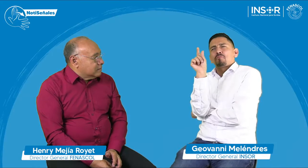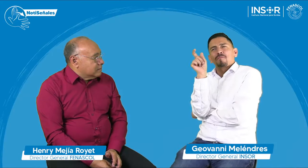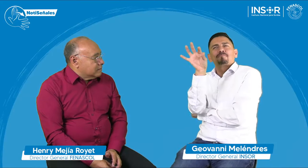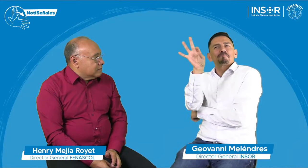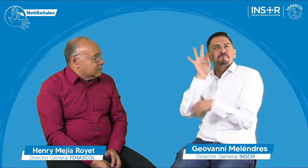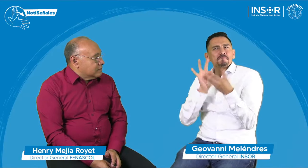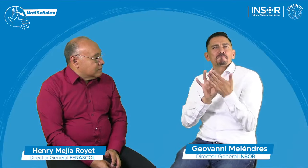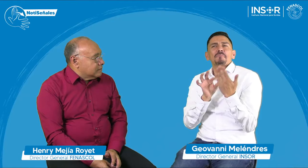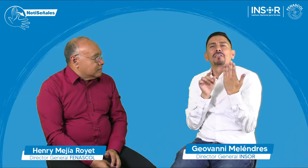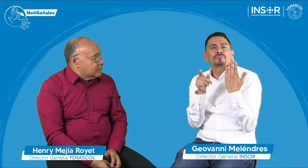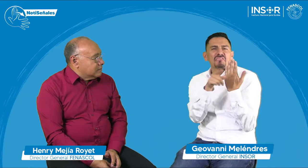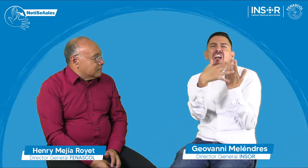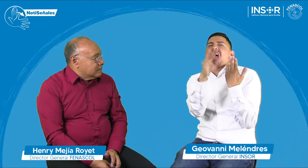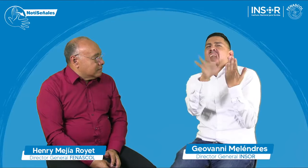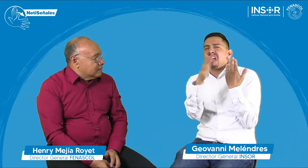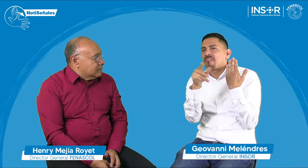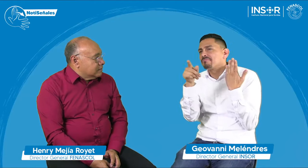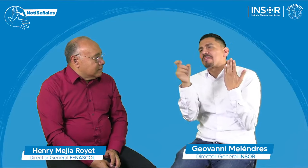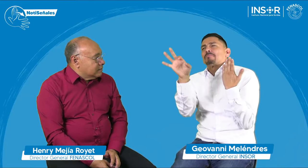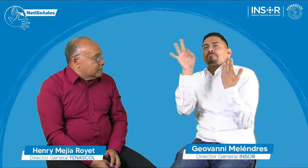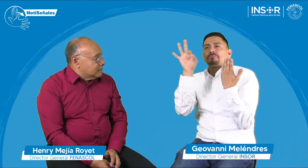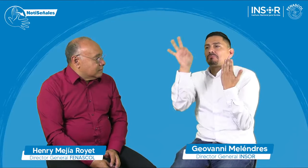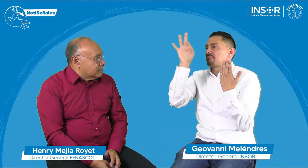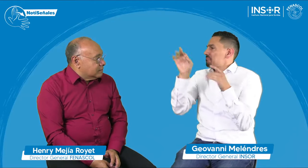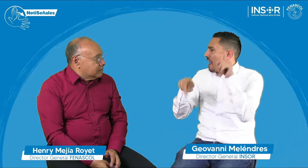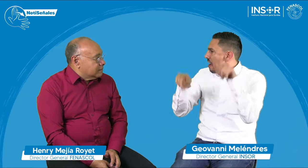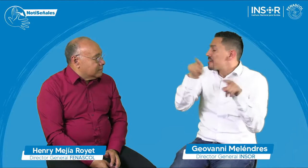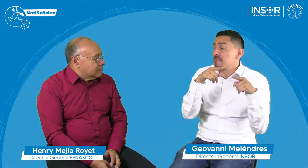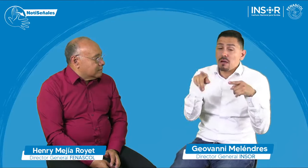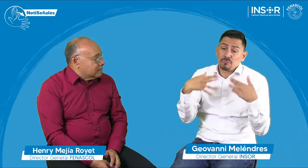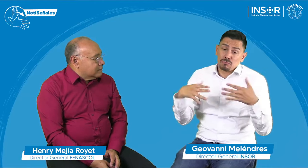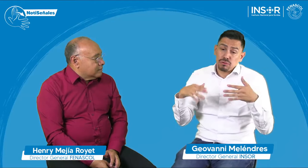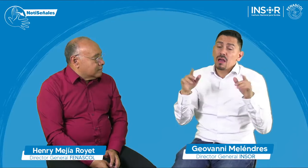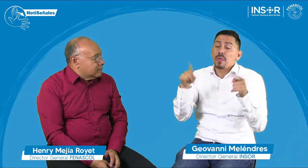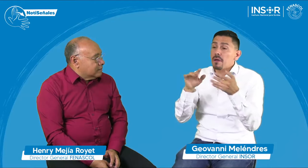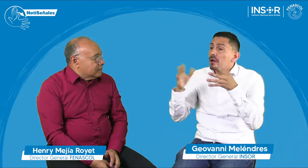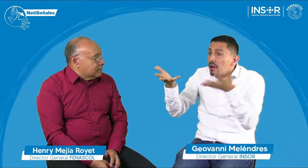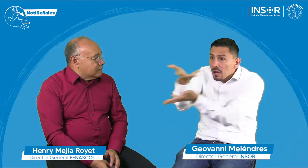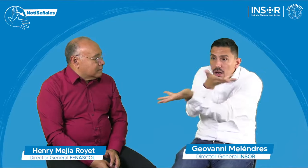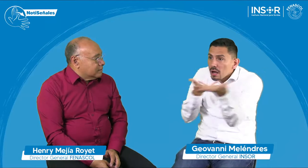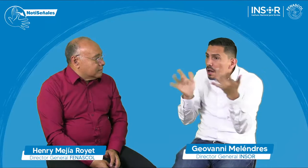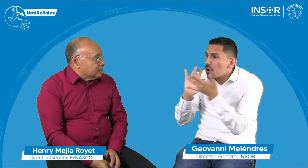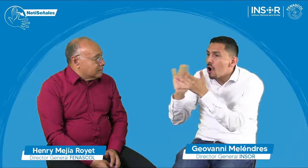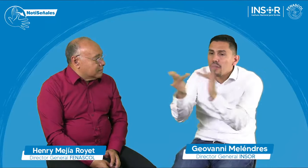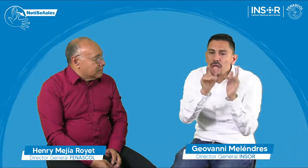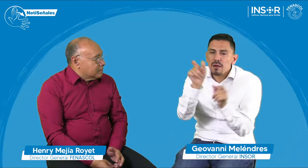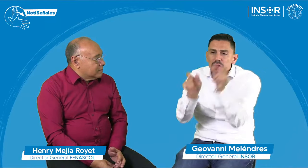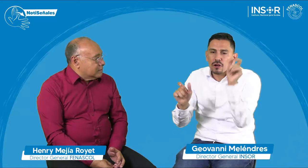en sus ponencias. Algunos que ya teníamos procesos similares,